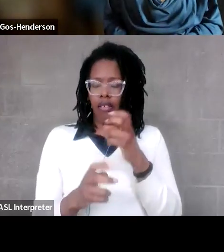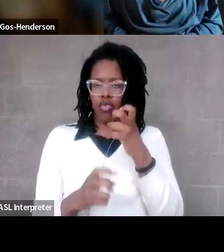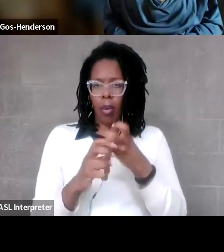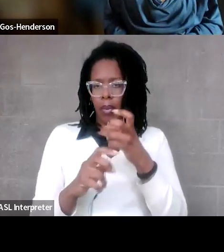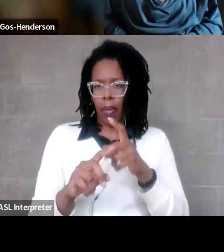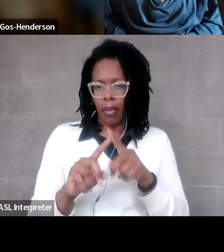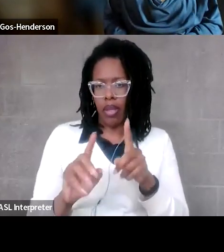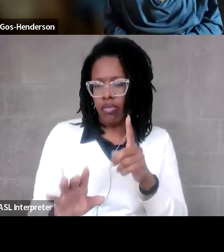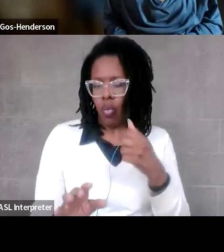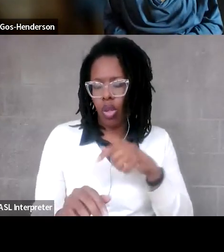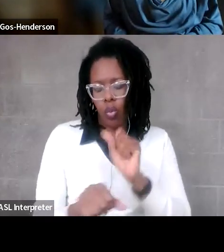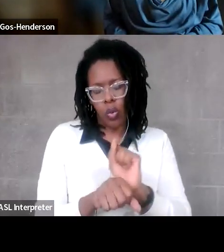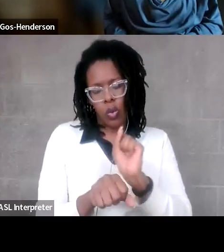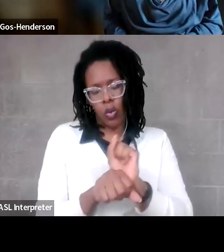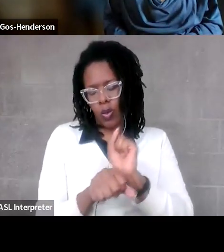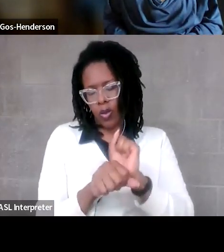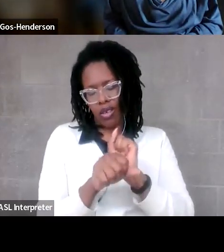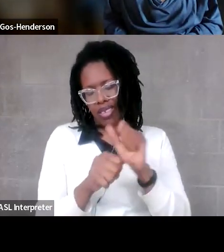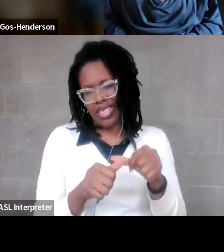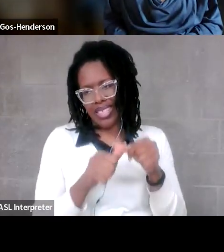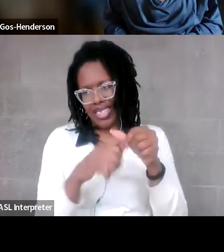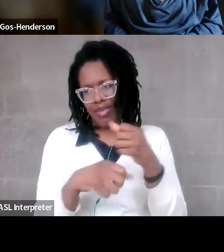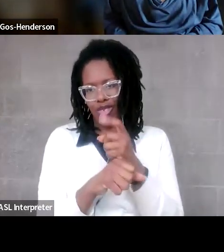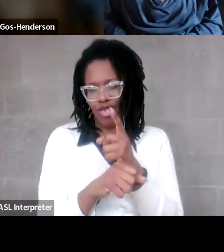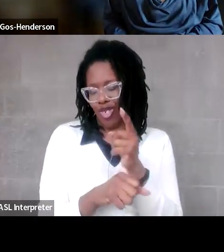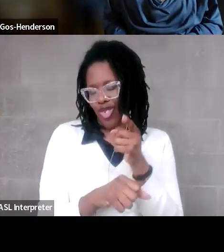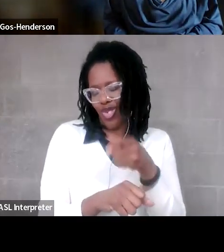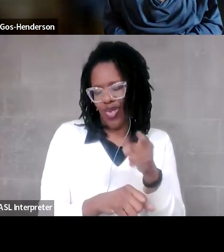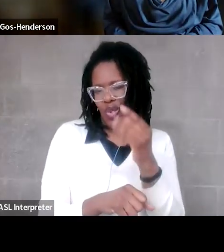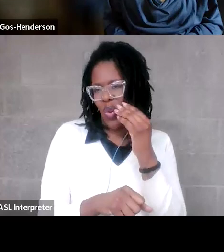para asegurarnos de que sepas a quién llamar mientras ocurren esas cosas.